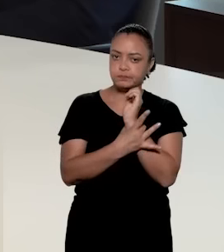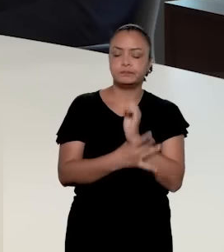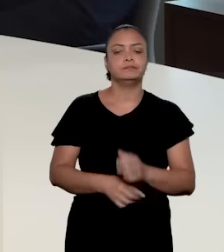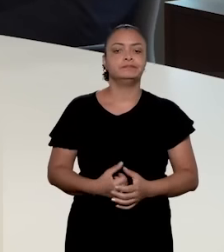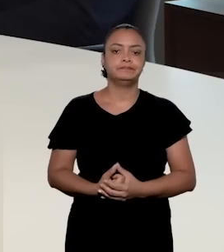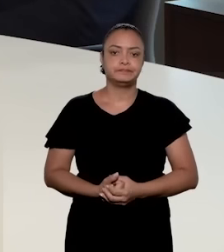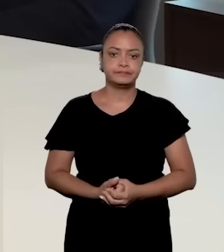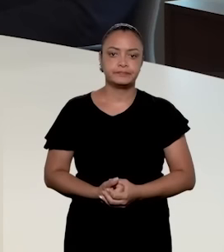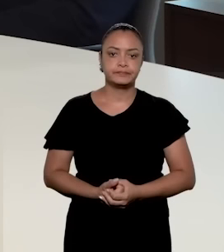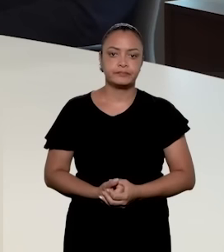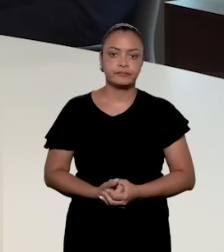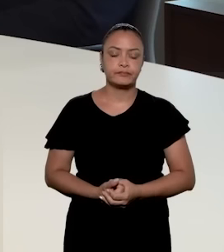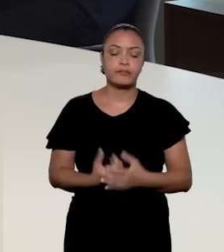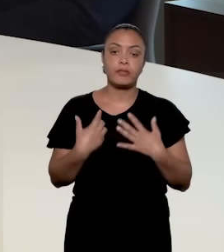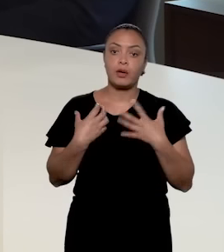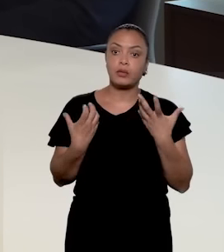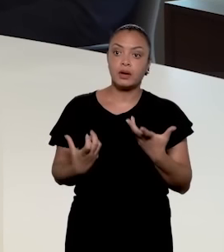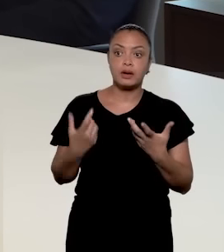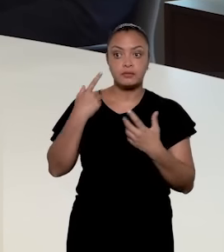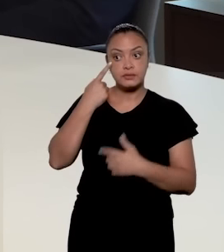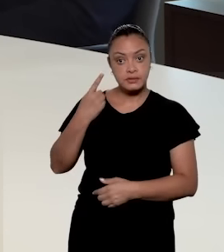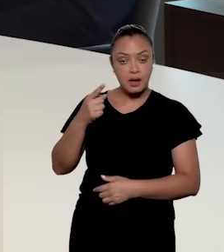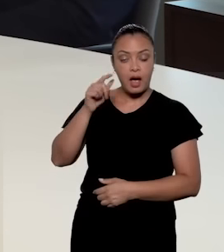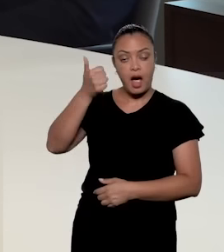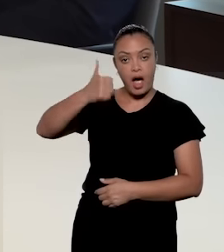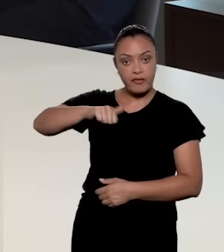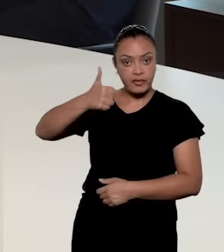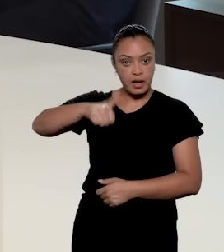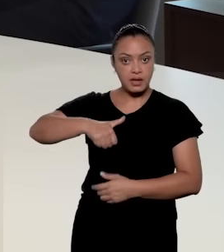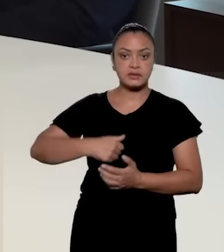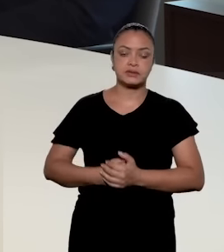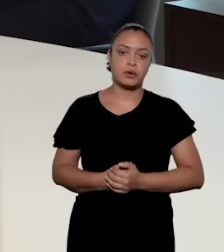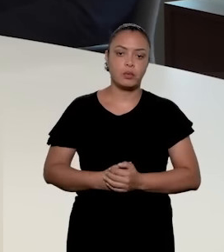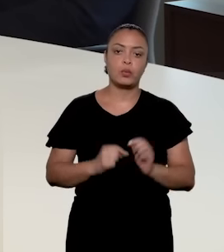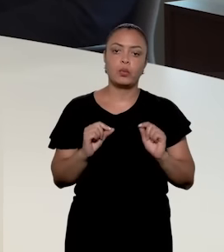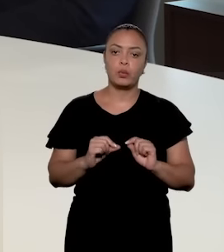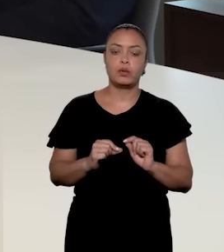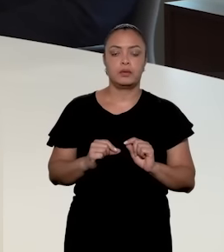Professor, eu queria ouvir a sua avaliação sobre o último Plano Safra,